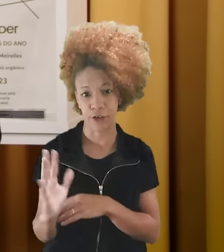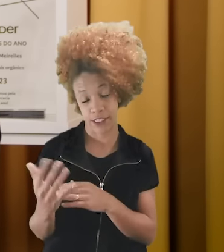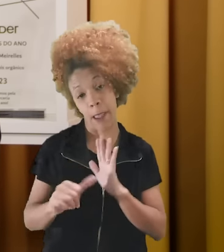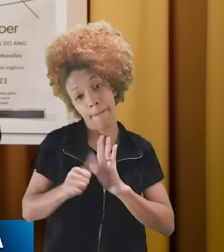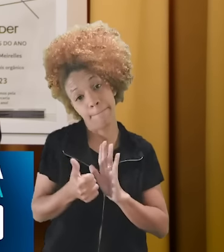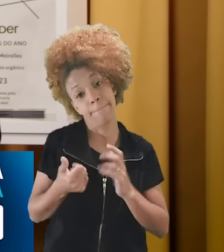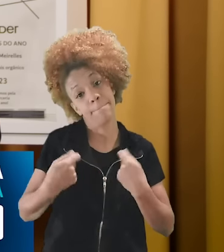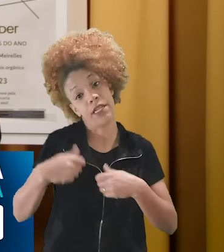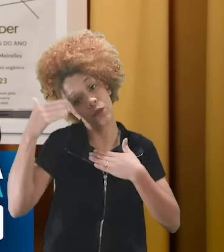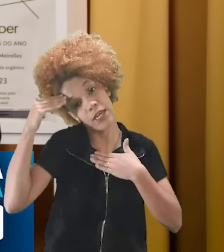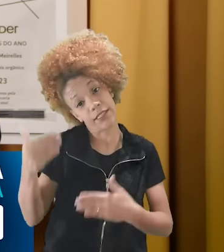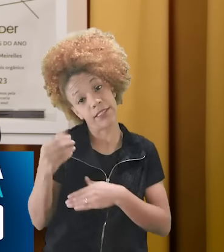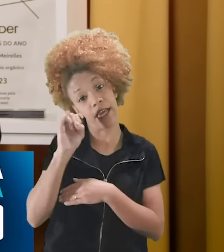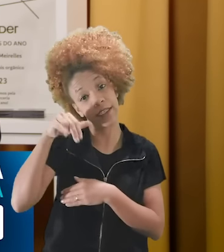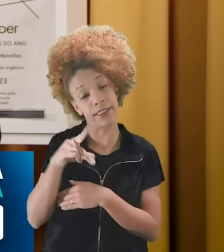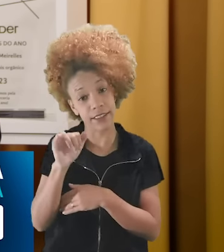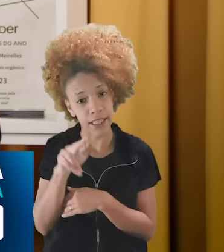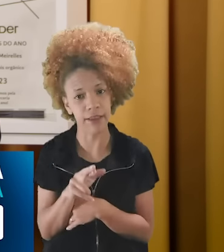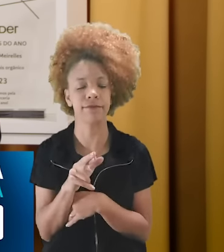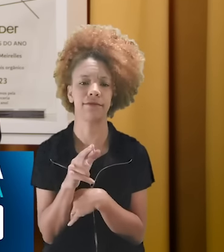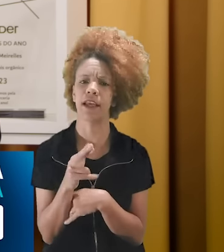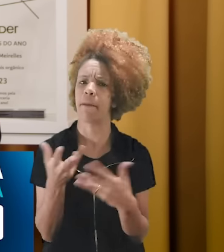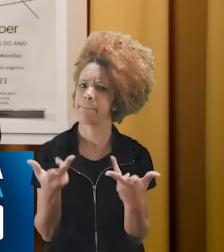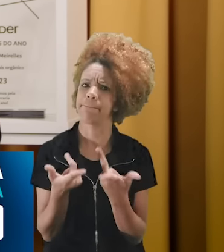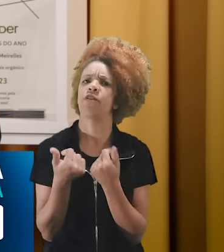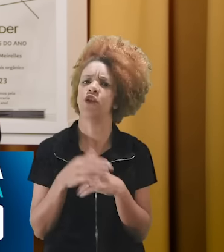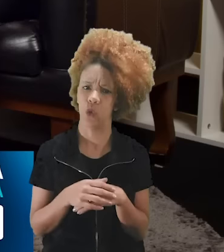acontecer primeiramente PR agradecer a insider que faz esse formato acontecer há muito tempo Mateus